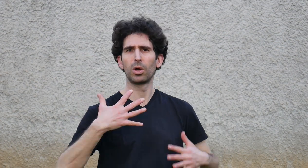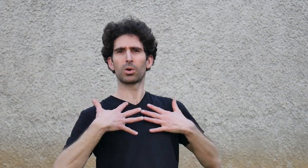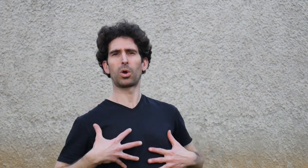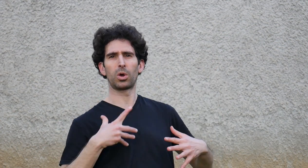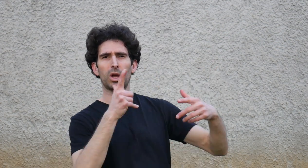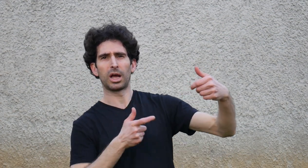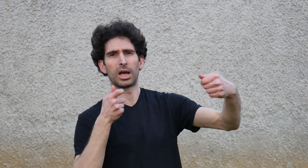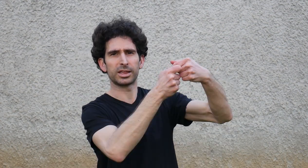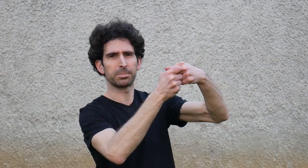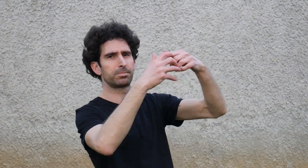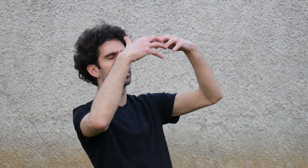et leur corps s'est adapté.